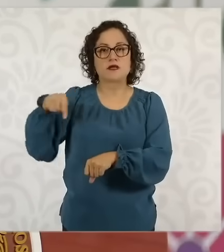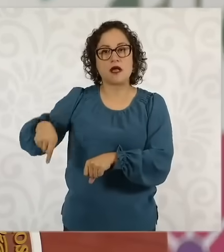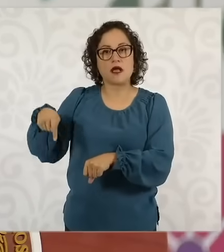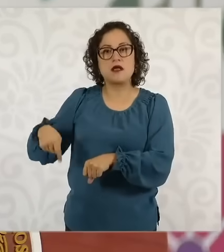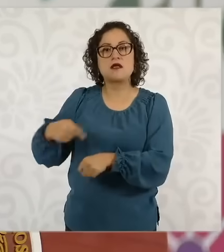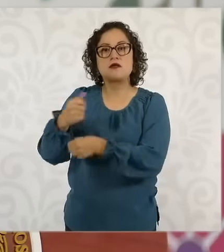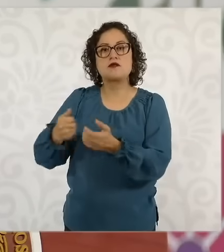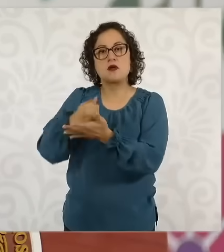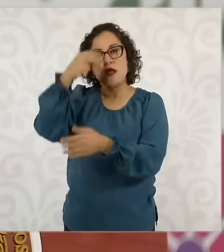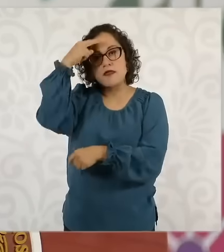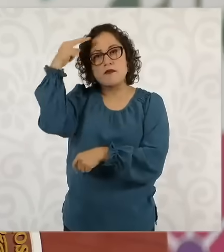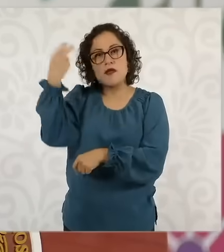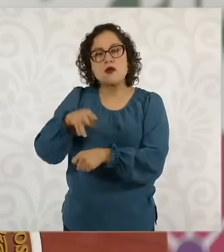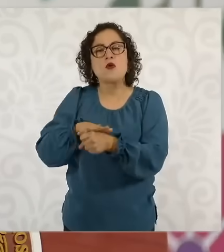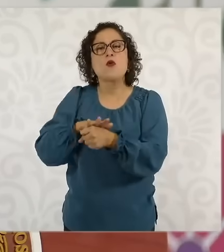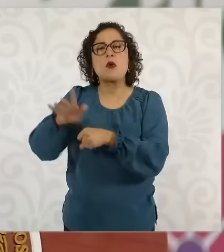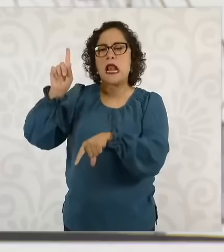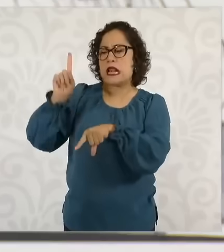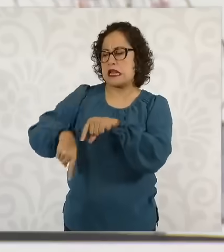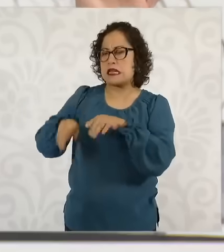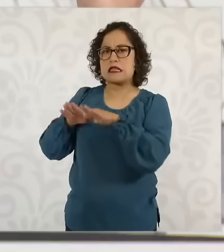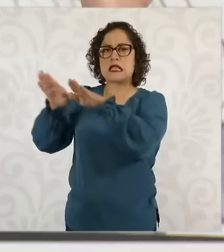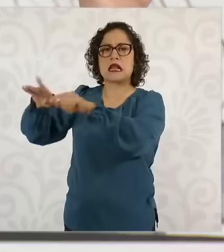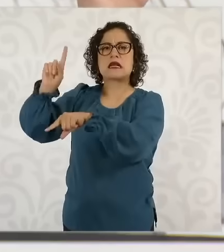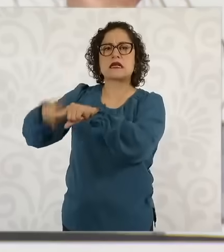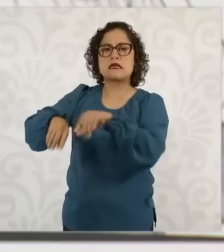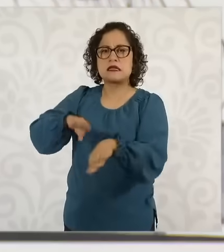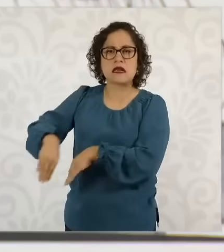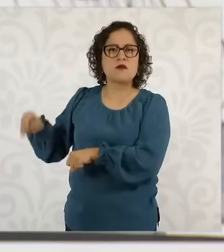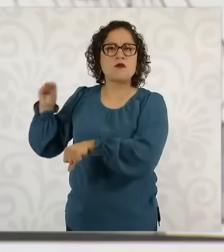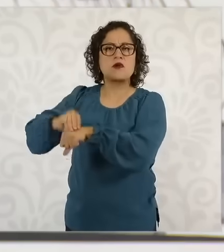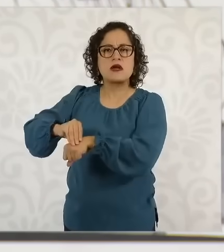un desarrollo inmobiliario. Ese era el verdadero negocio. Además del aeropuerto,